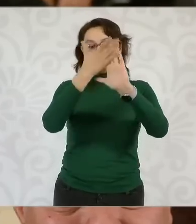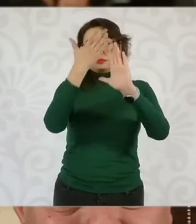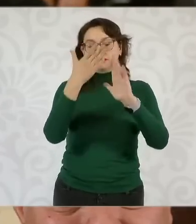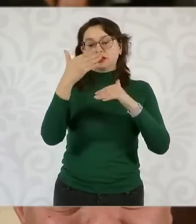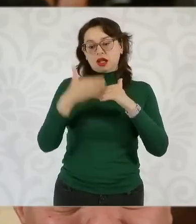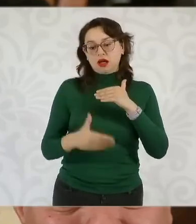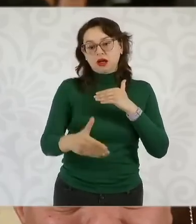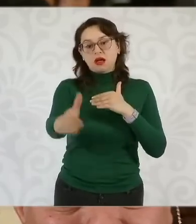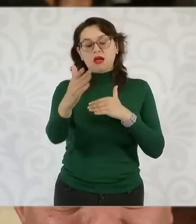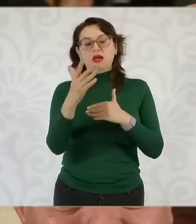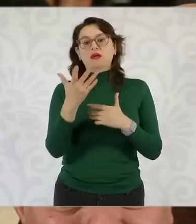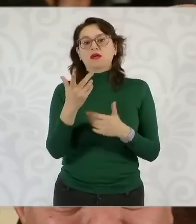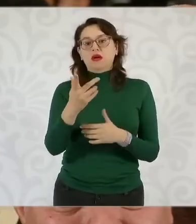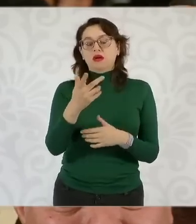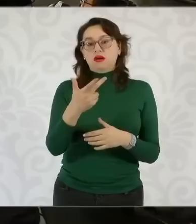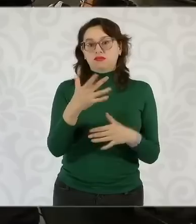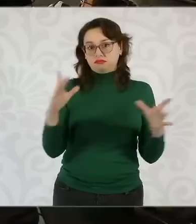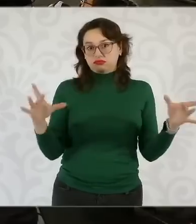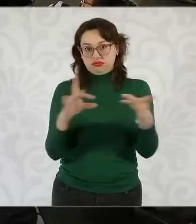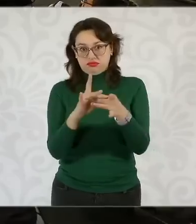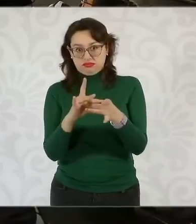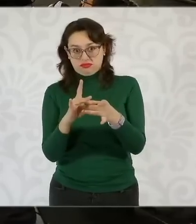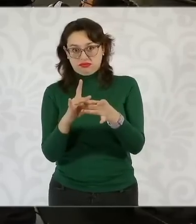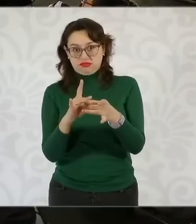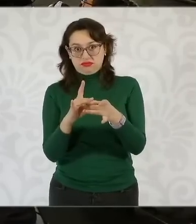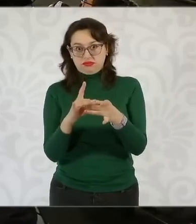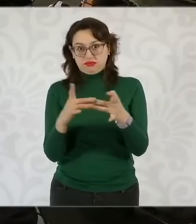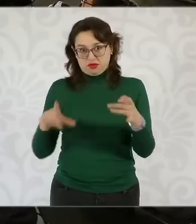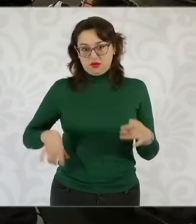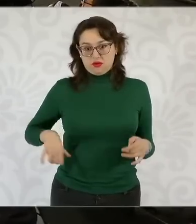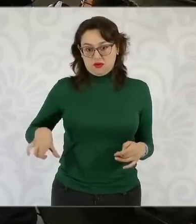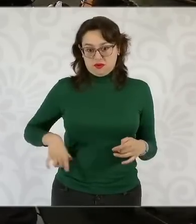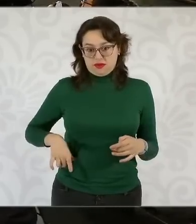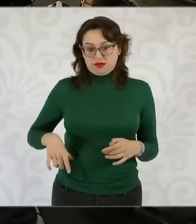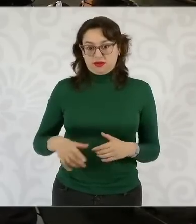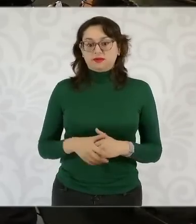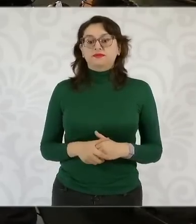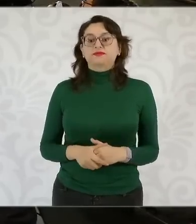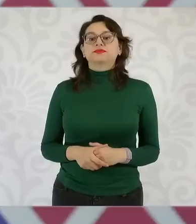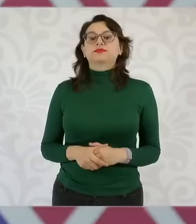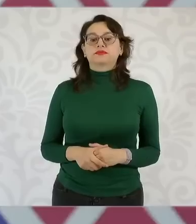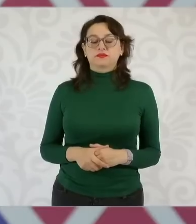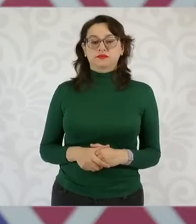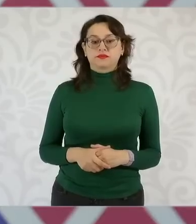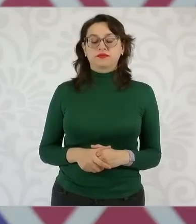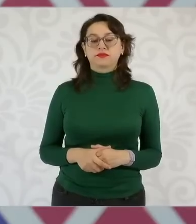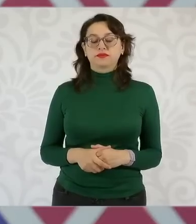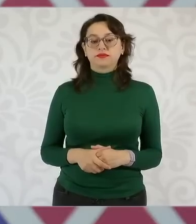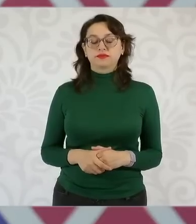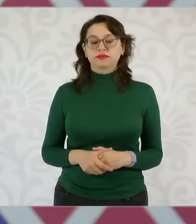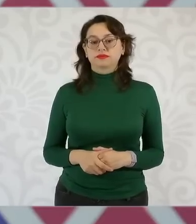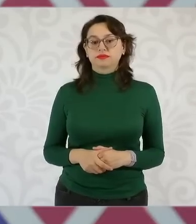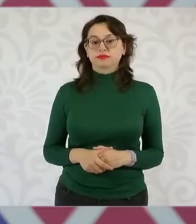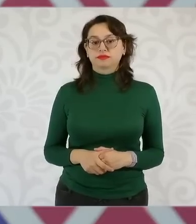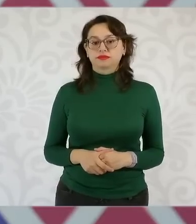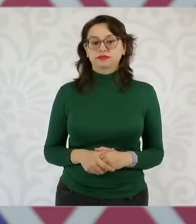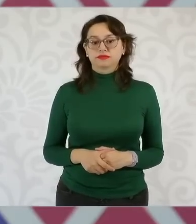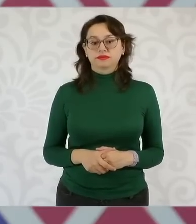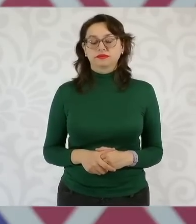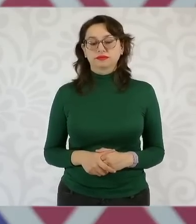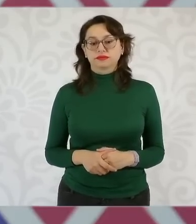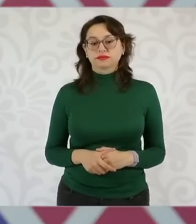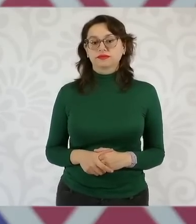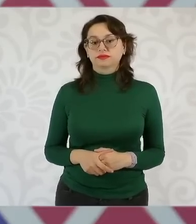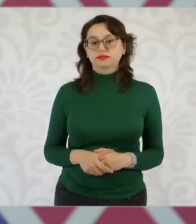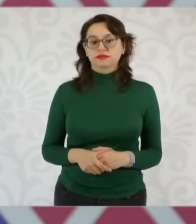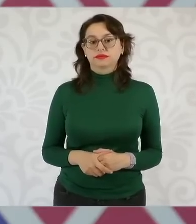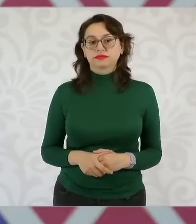sh Pues en En la materia de infraestructura es muy importante para nosotros y otras cadenas que